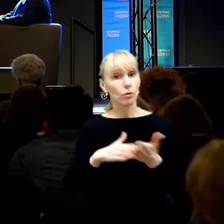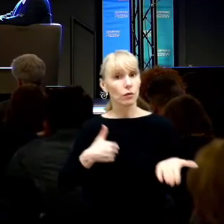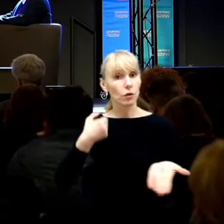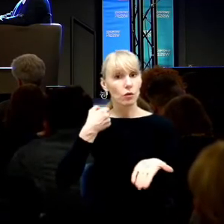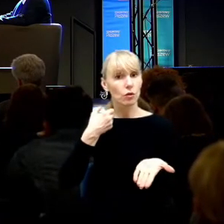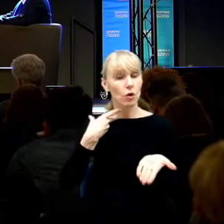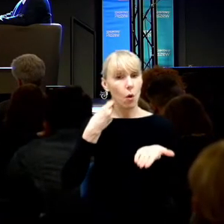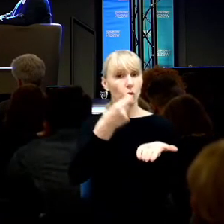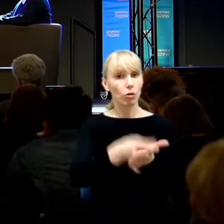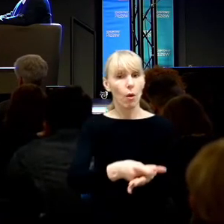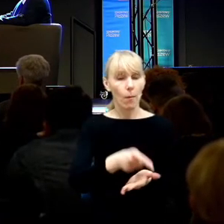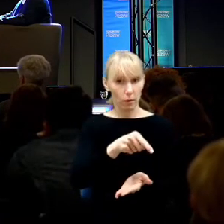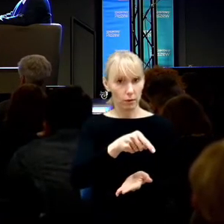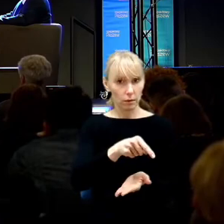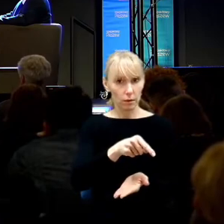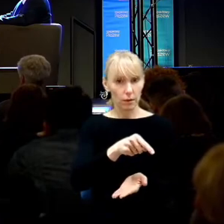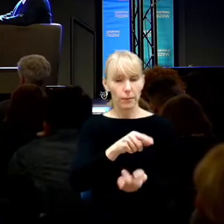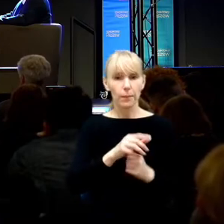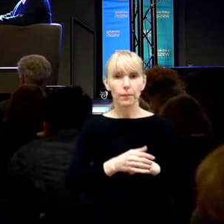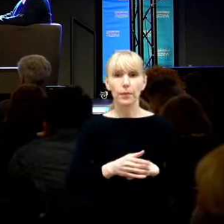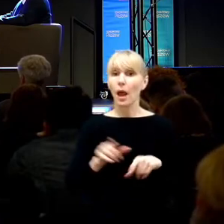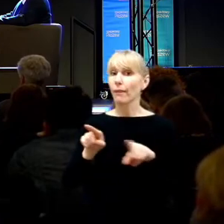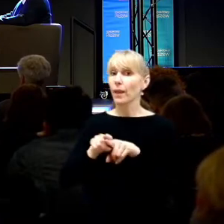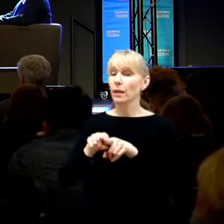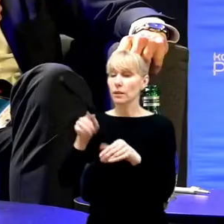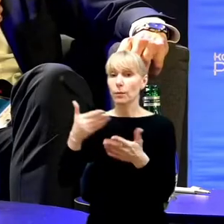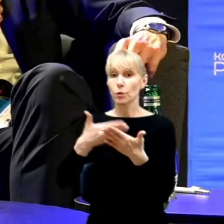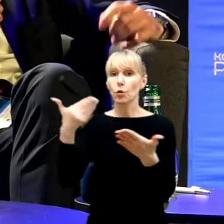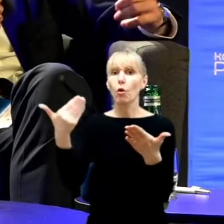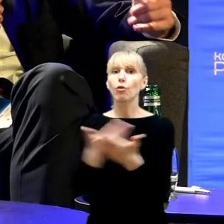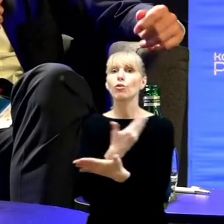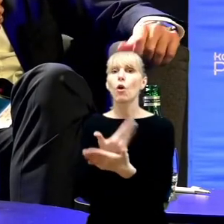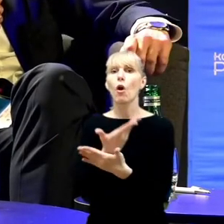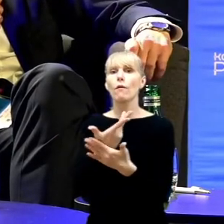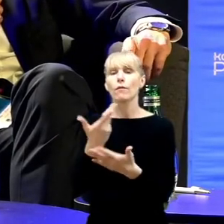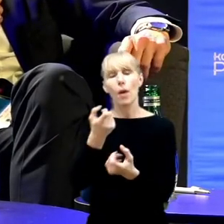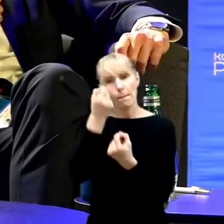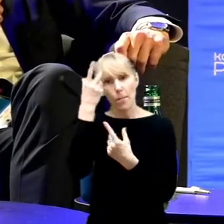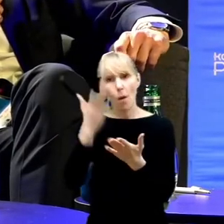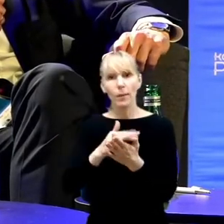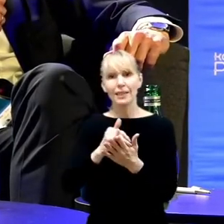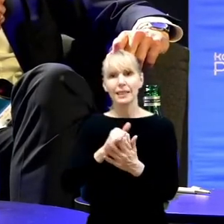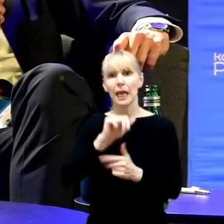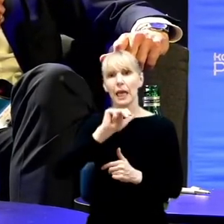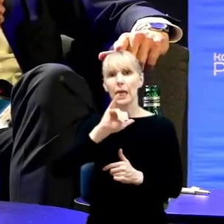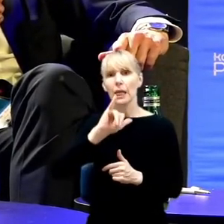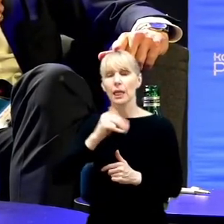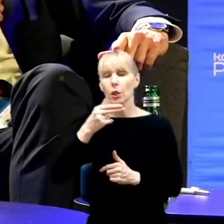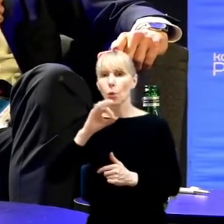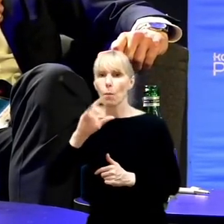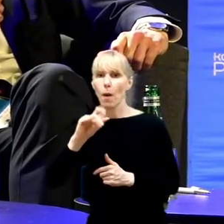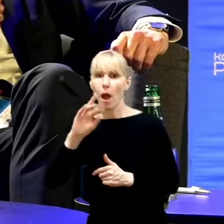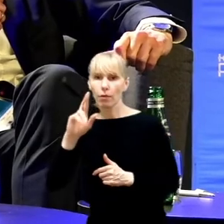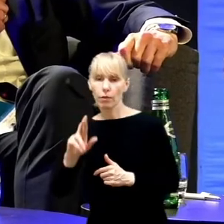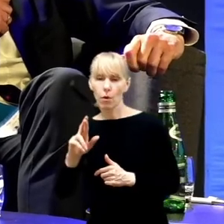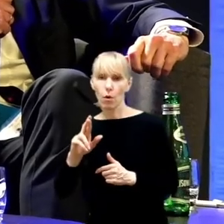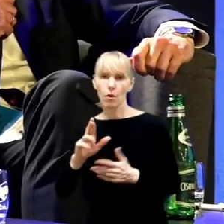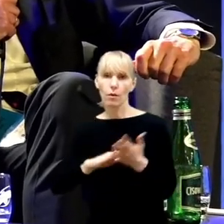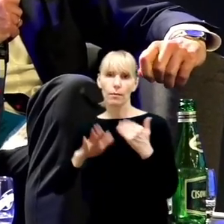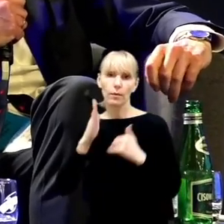a z drugiej strony ten nasz nowy pomysł inkubatora mieszkaniowego właśnie ma powstać w samym centrum miasta.